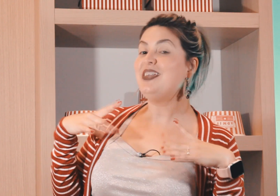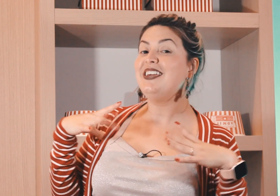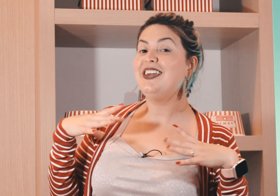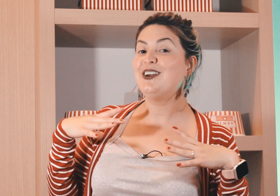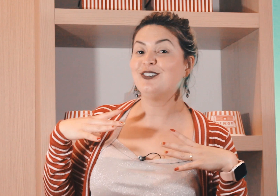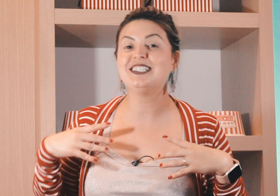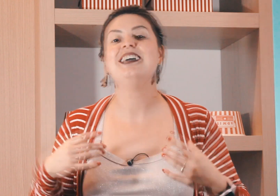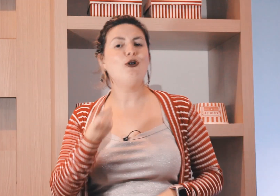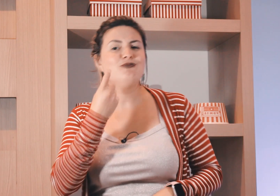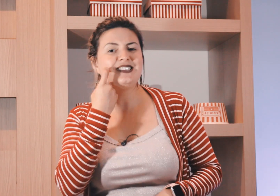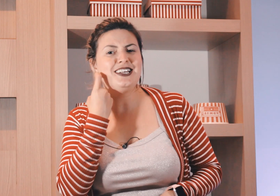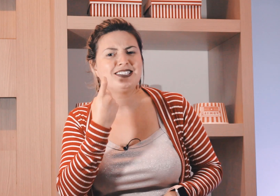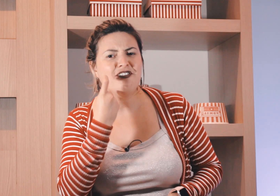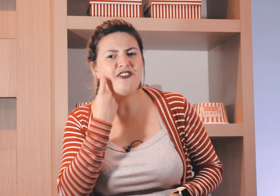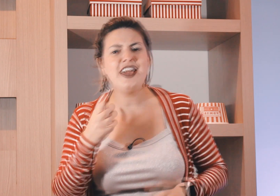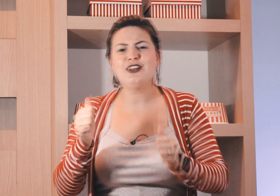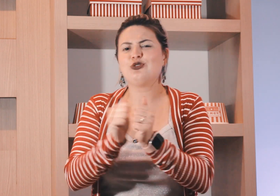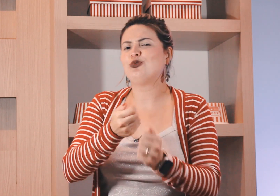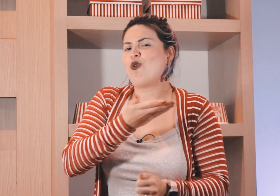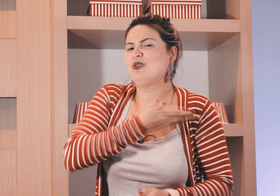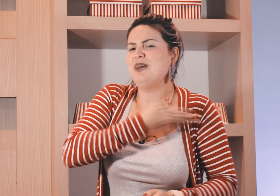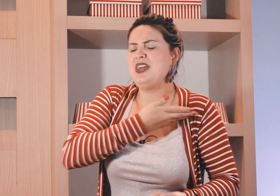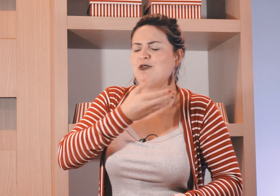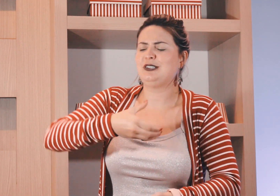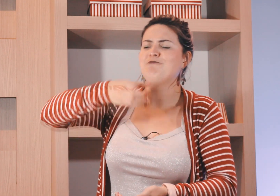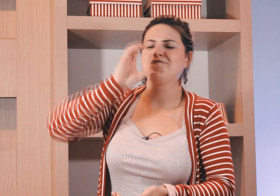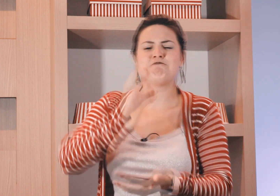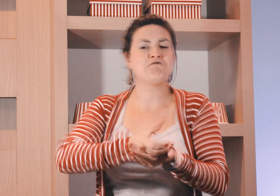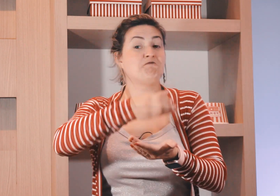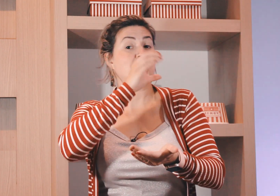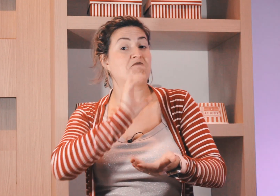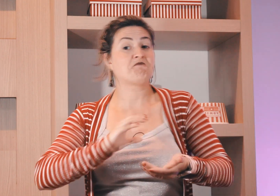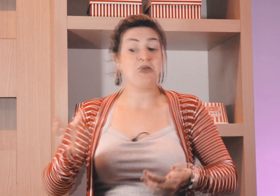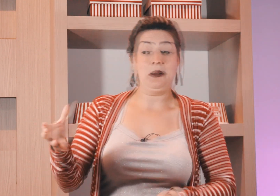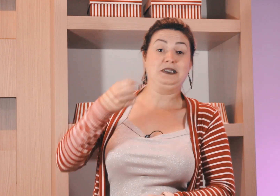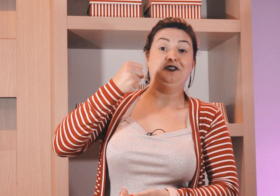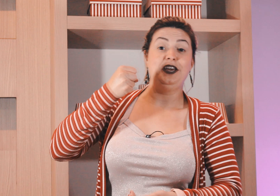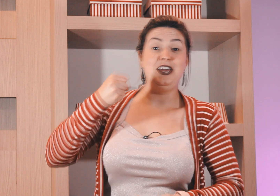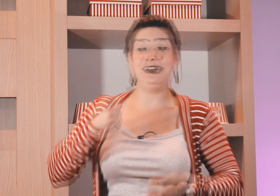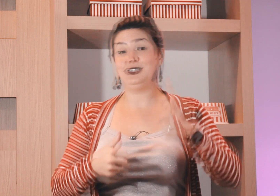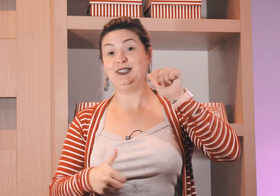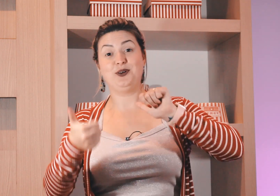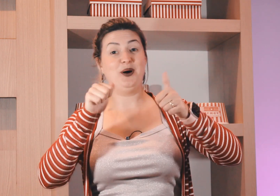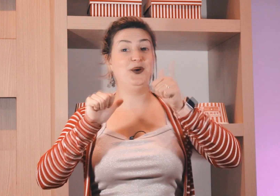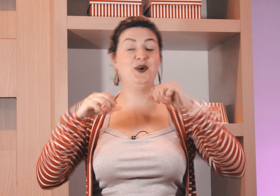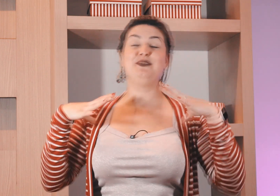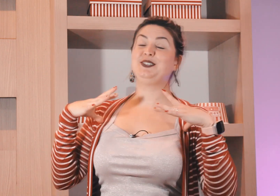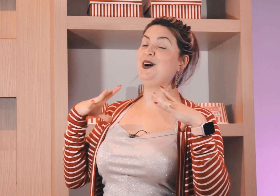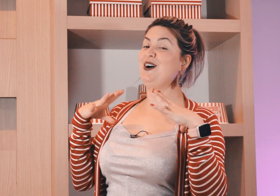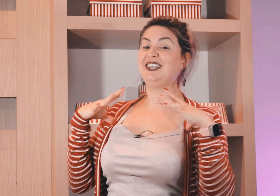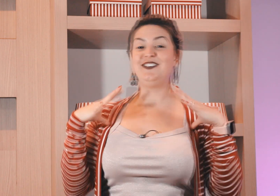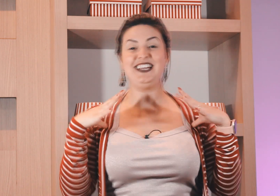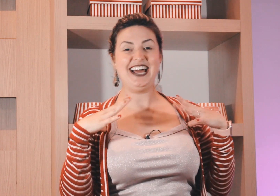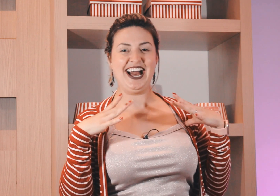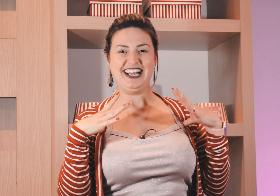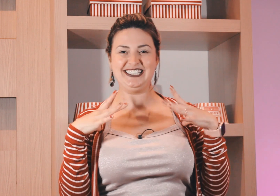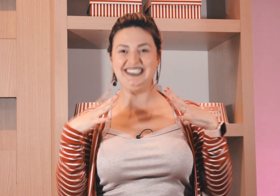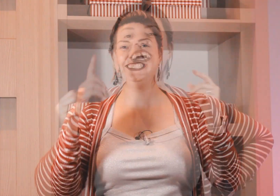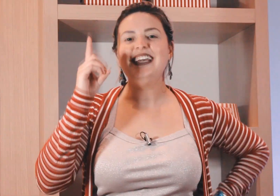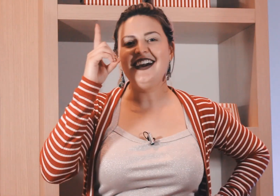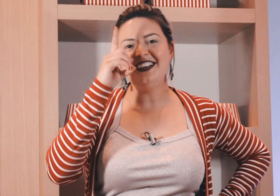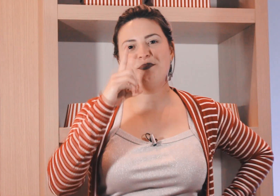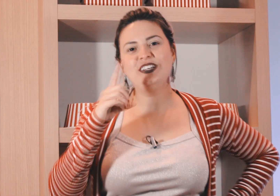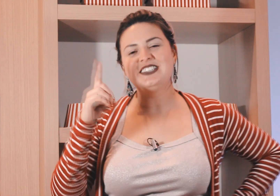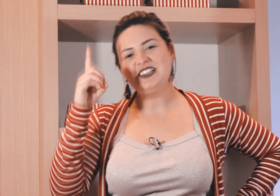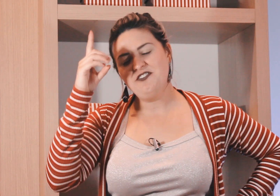com amigos então sexta-feira junto com os amigos, a cerveja tomar uma só tranquilidade e aí depois